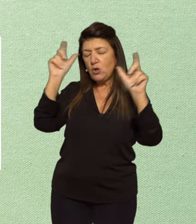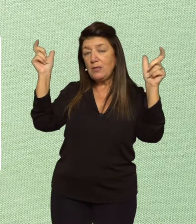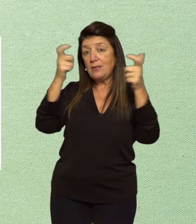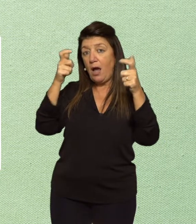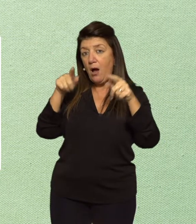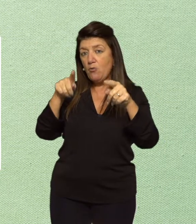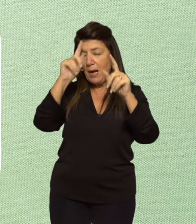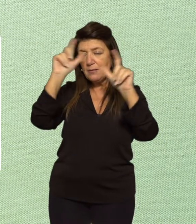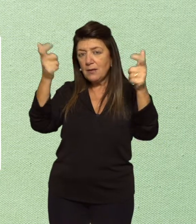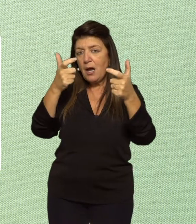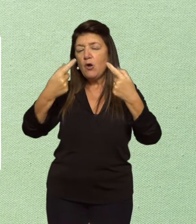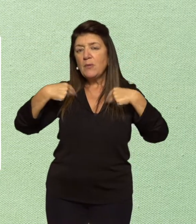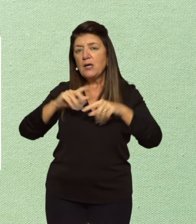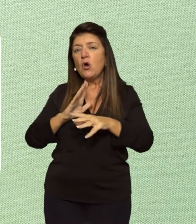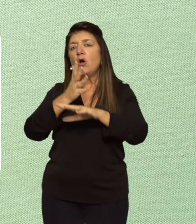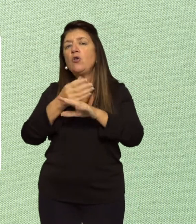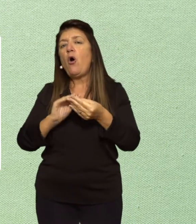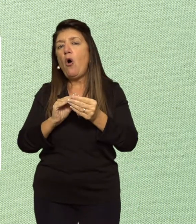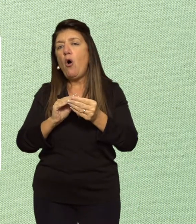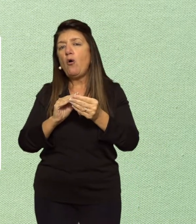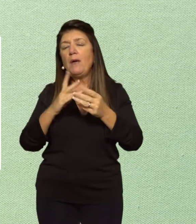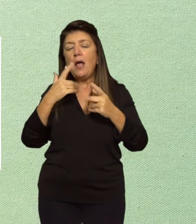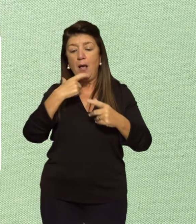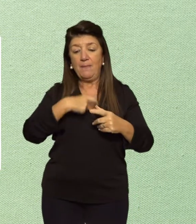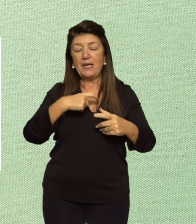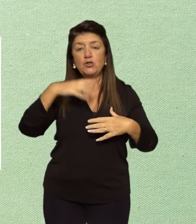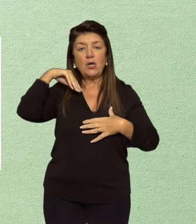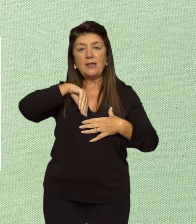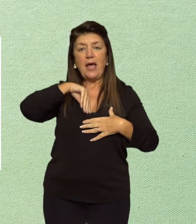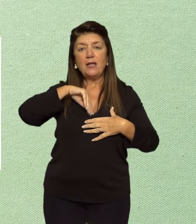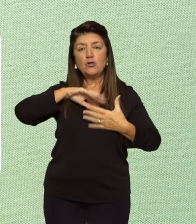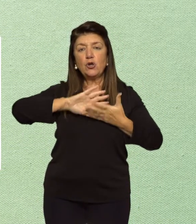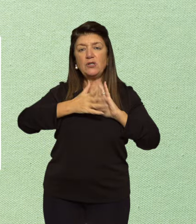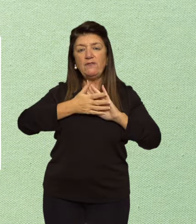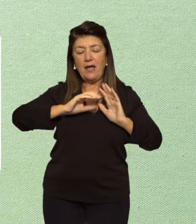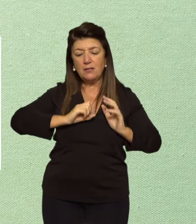poi struttura una narrazione all'interno della persona e la obbliga a pensarsi solamente nel